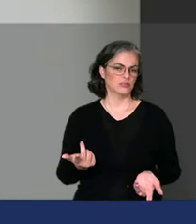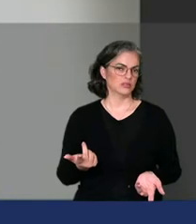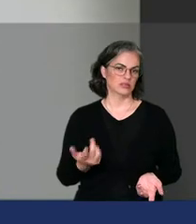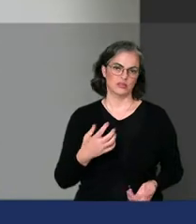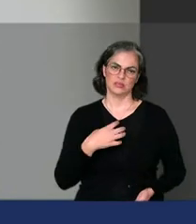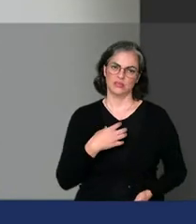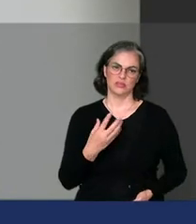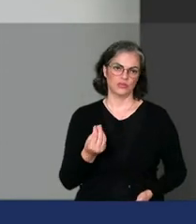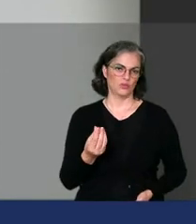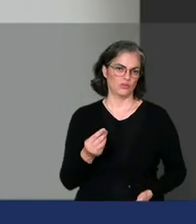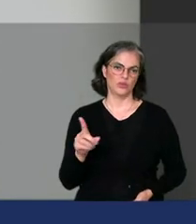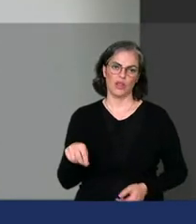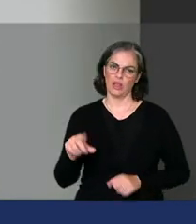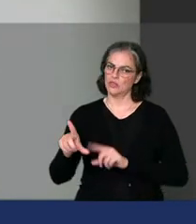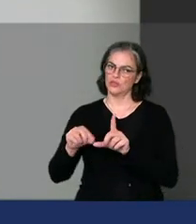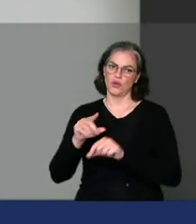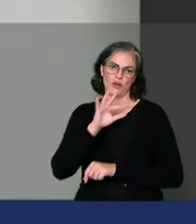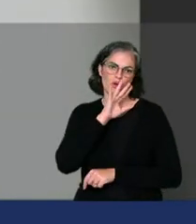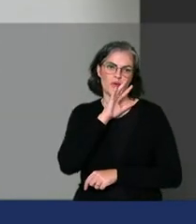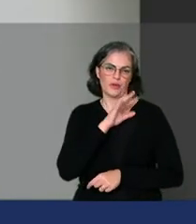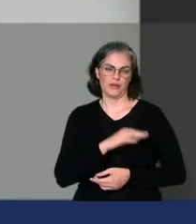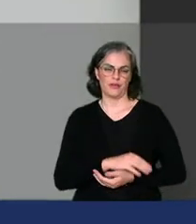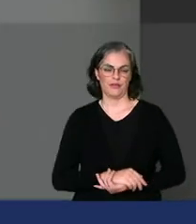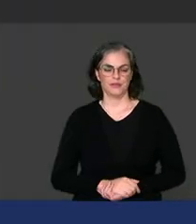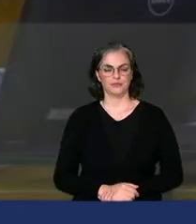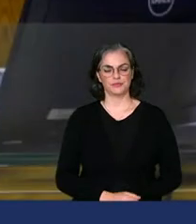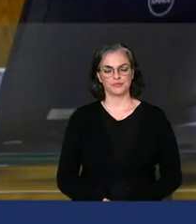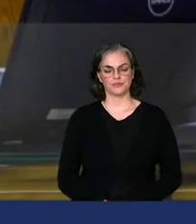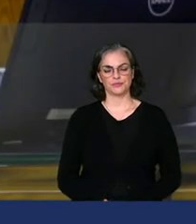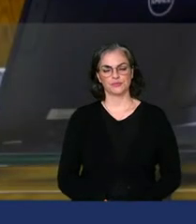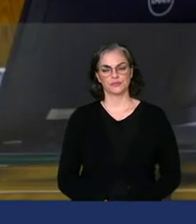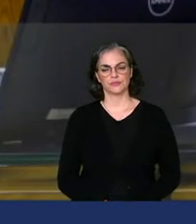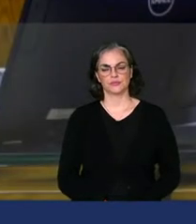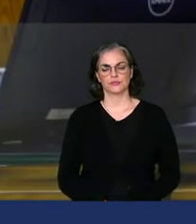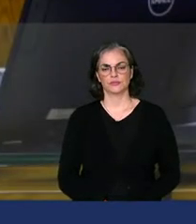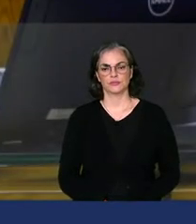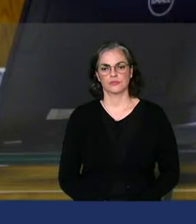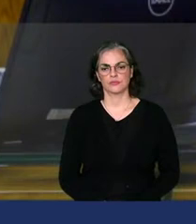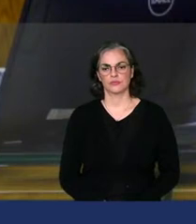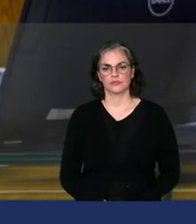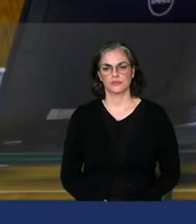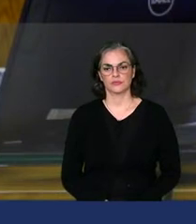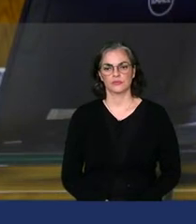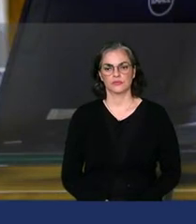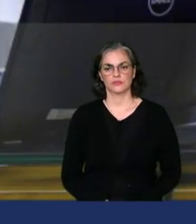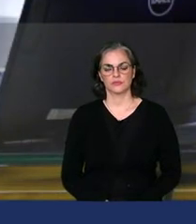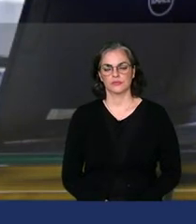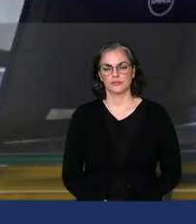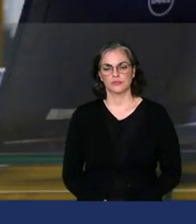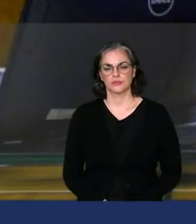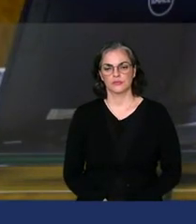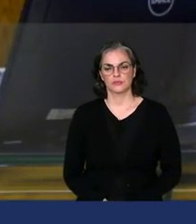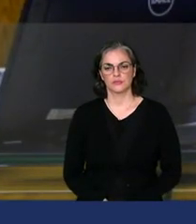MUITO, SUAS ESCOLHAS SÃO MUITO RUINS. OBRIGADO. [DEPUTADO]: PELO PL, PRESIDENTE.